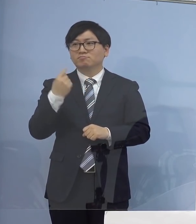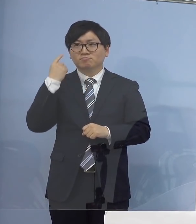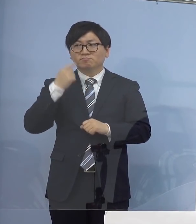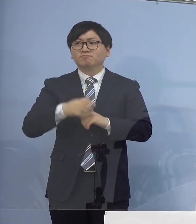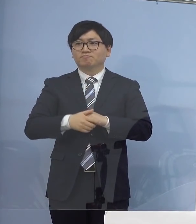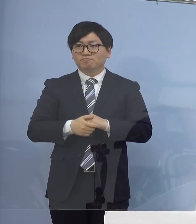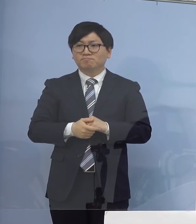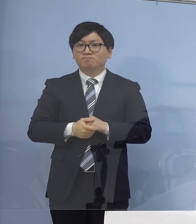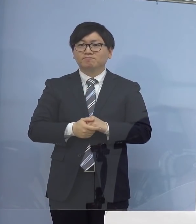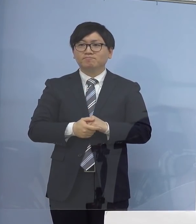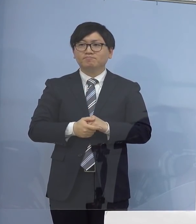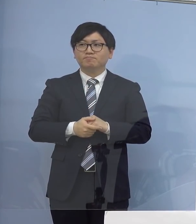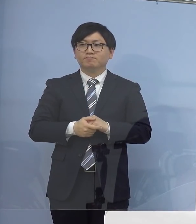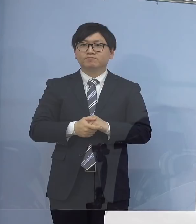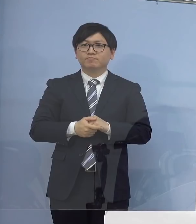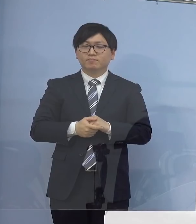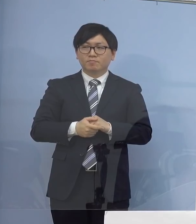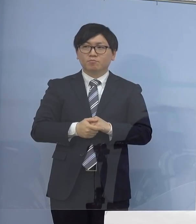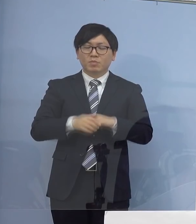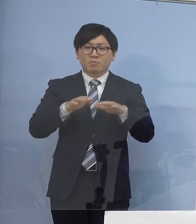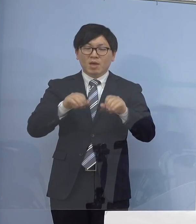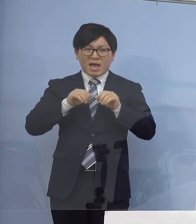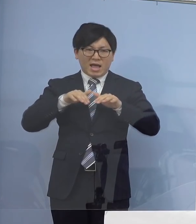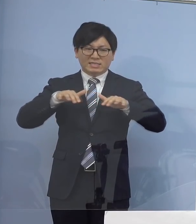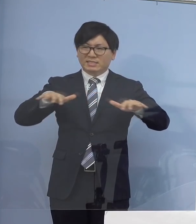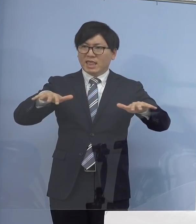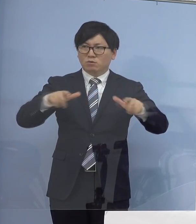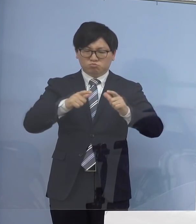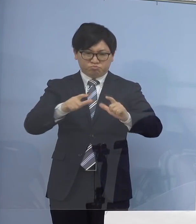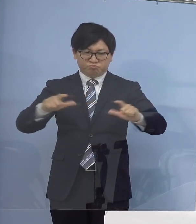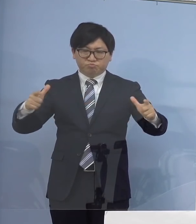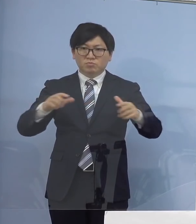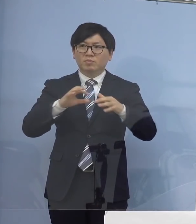まずはこの感染急拡大 何としても大阪（府）、兵庫（県）、京都（府）